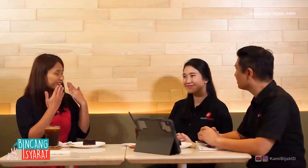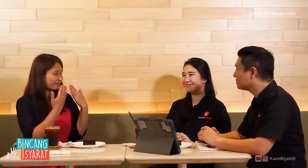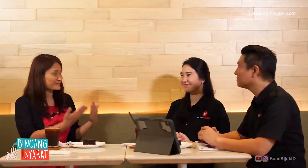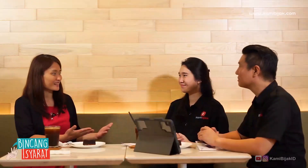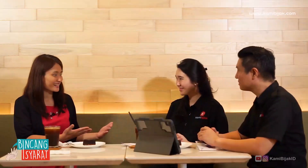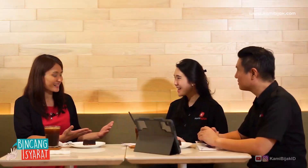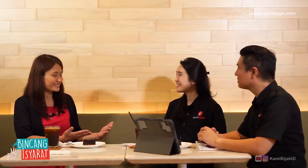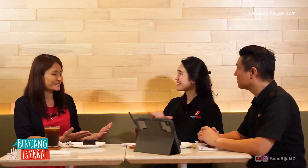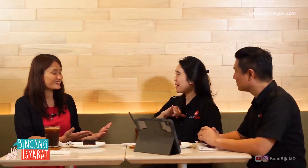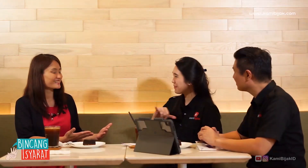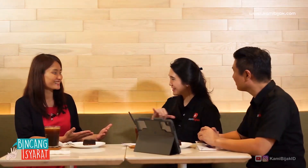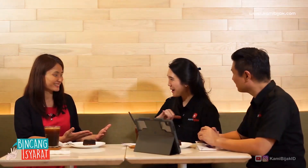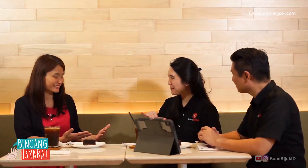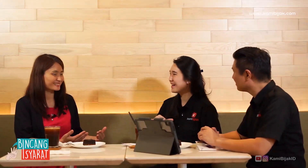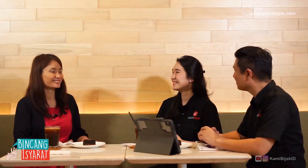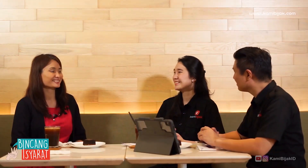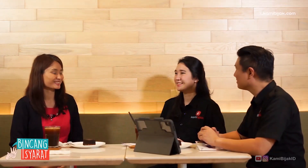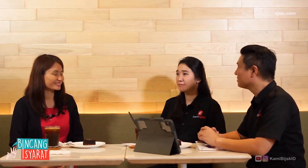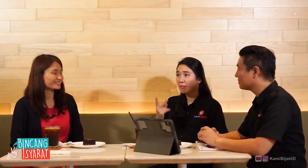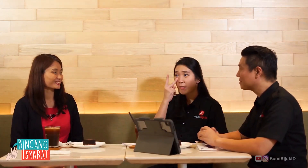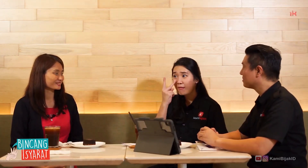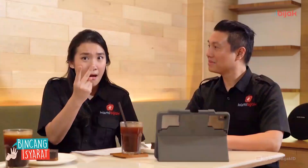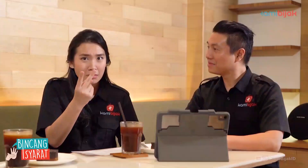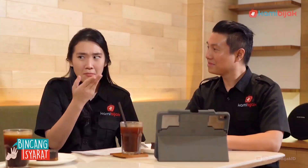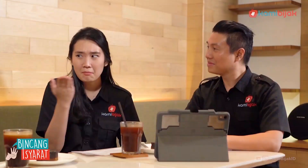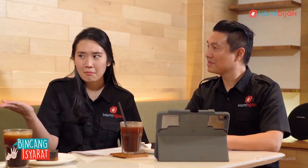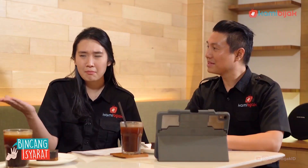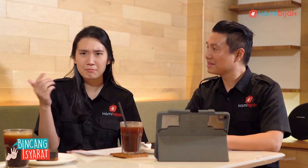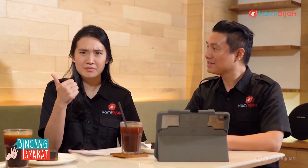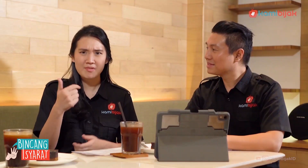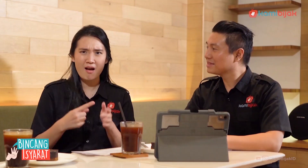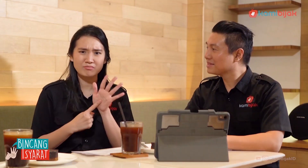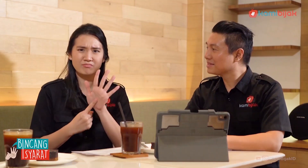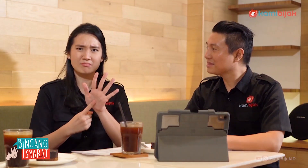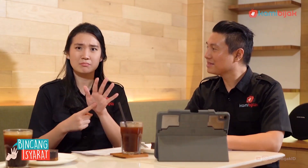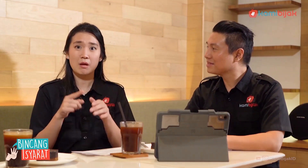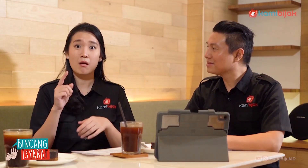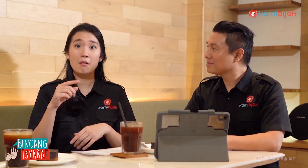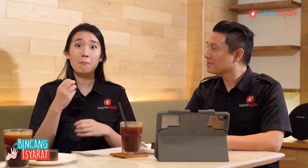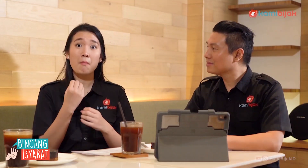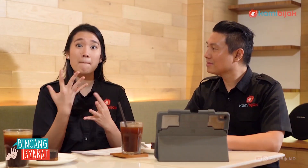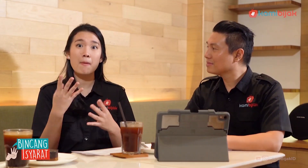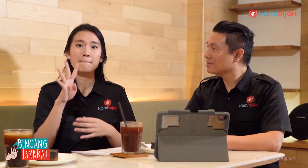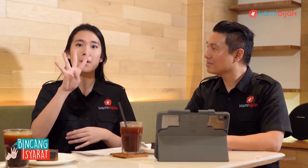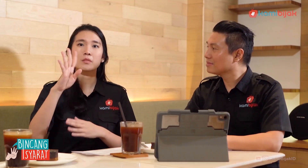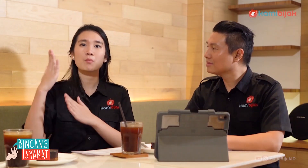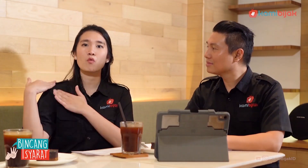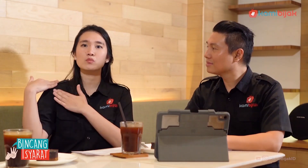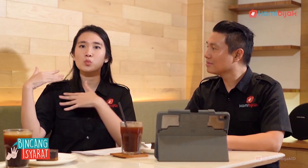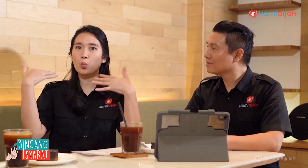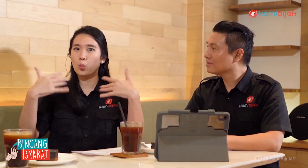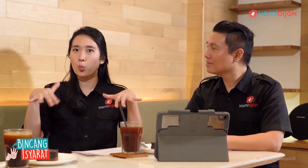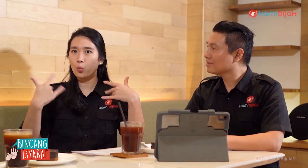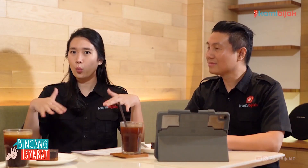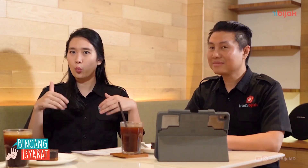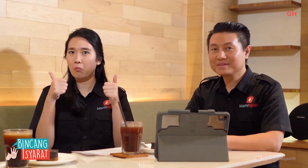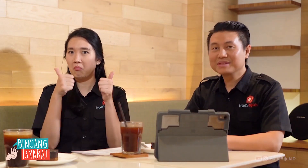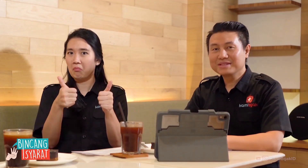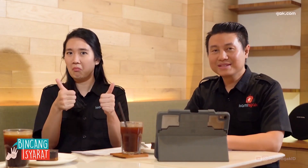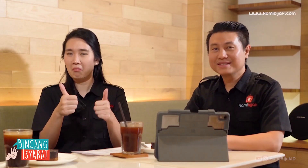Terima kasih. Sama-sama. Lihat dia bisa tunjukkan berapa, 4 profesi. Wow luar biasa!